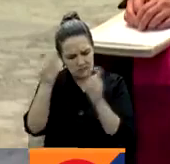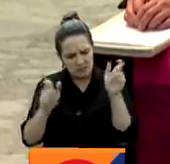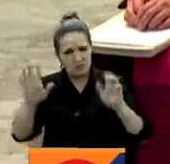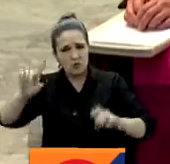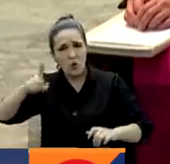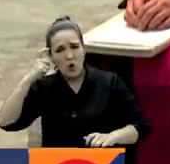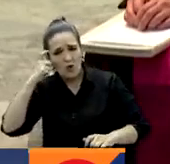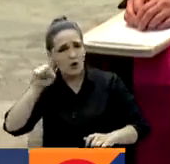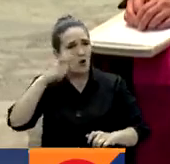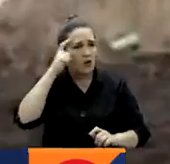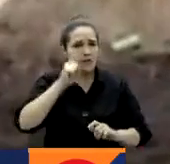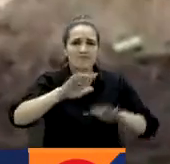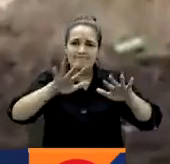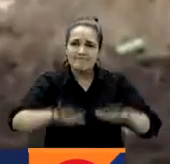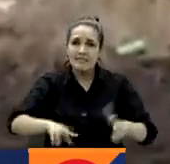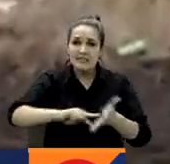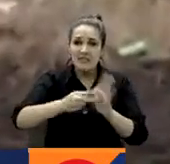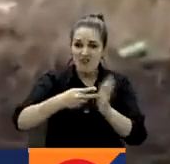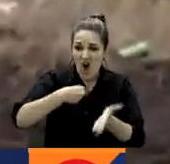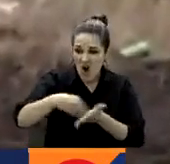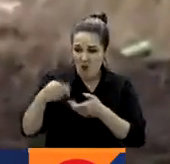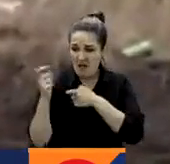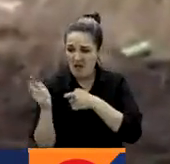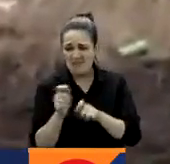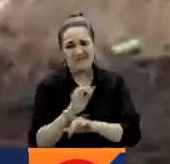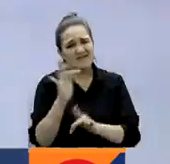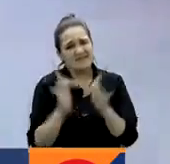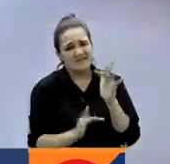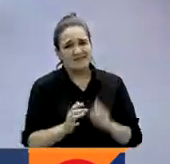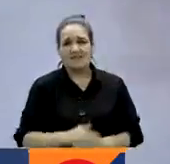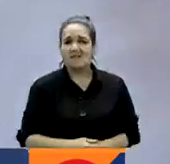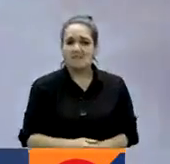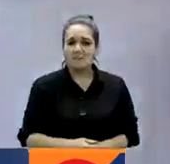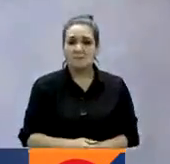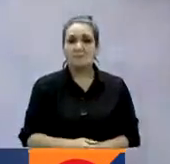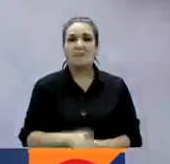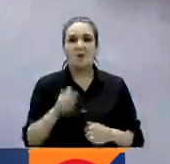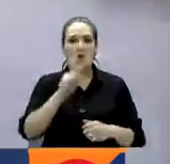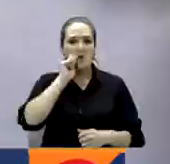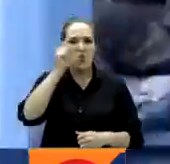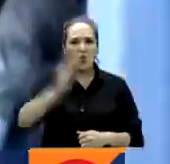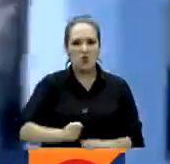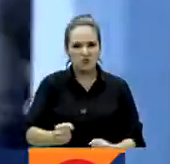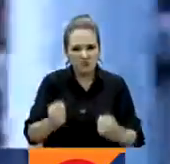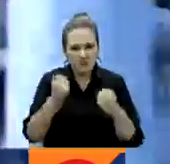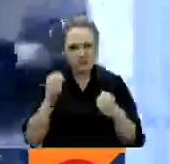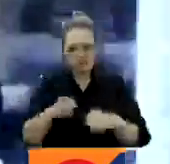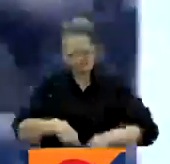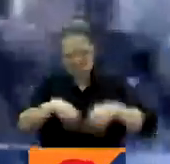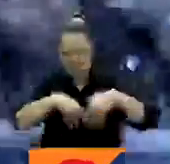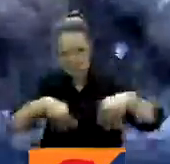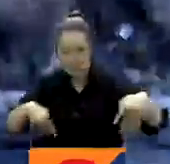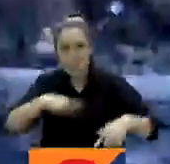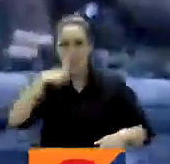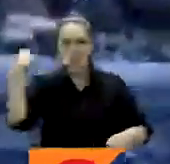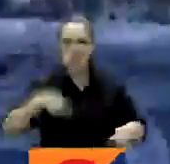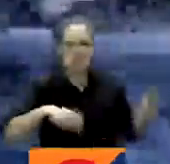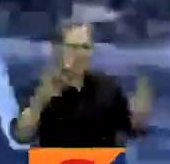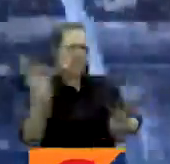LA GUERRA ES UNA DERROTA PARA LA HUMANIDAD, OREMOS PARA QUE B